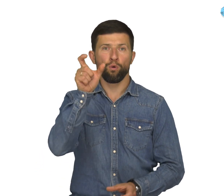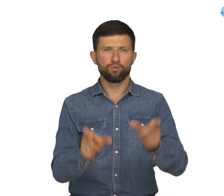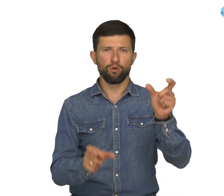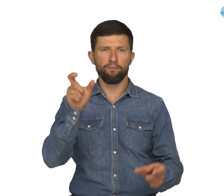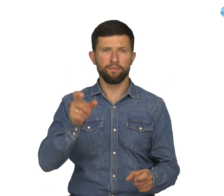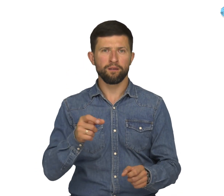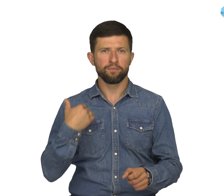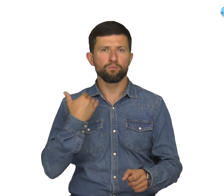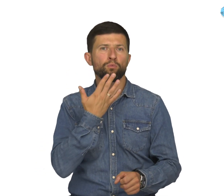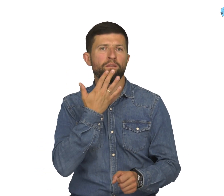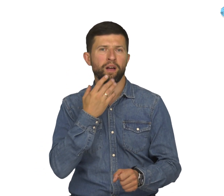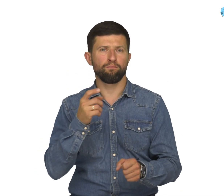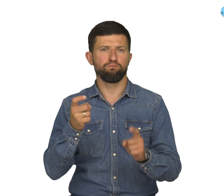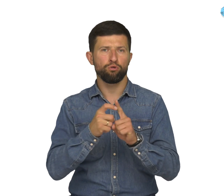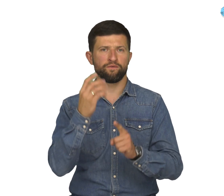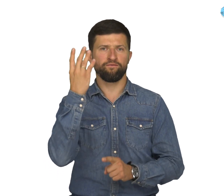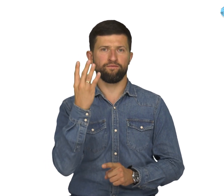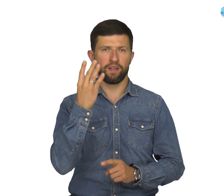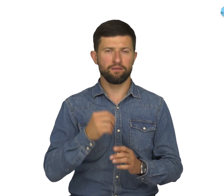Osobom, o których mowa w pkt 4,